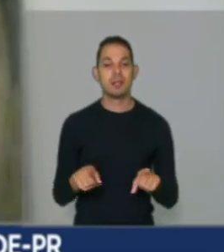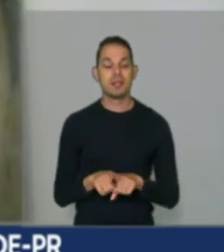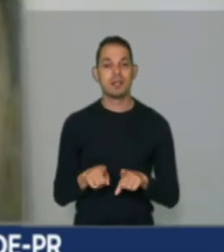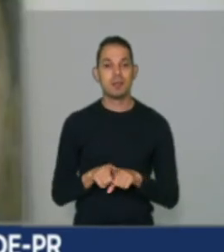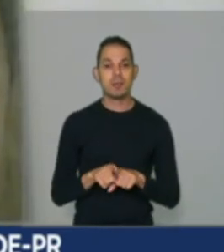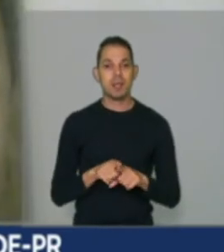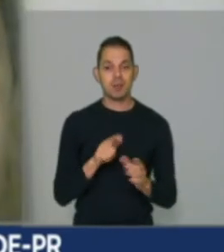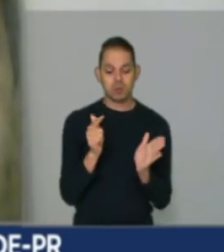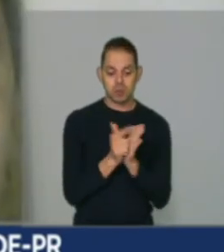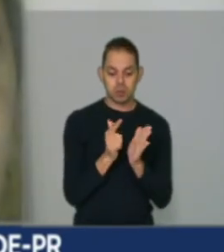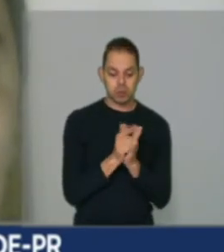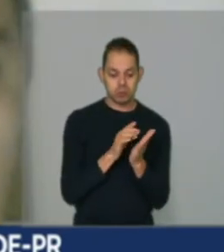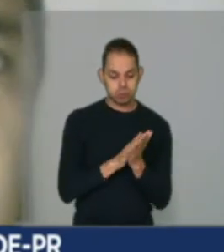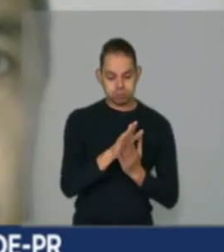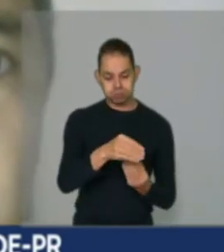FÍ SICO. E UMA PERGUNTO QUE AS PESSOAS FAZEM SEMPRE, É A